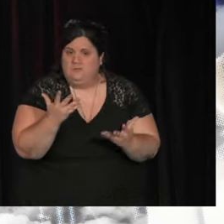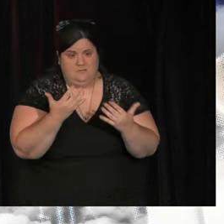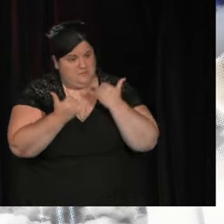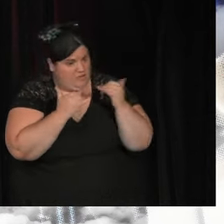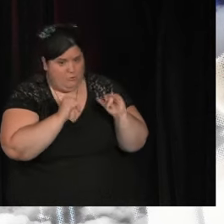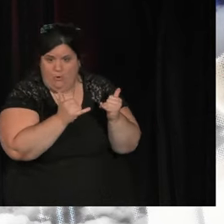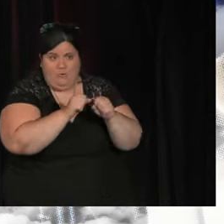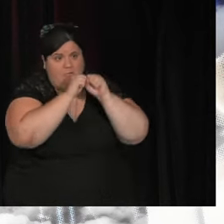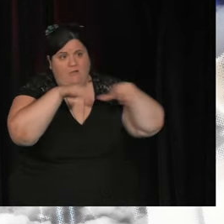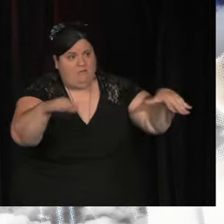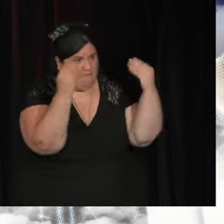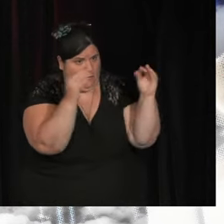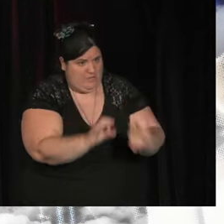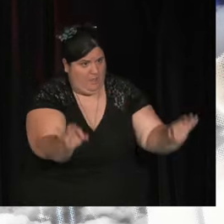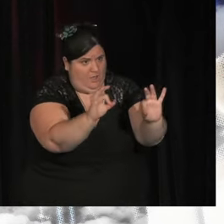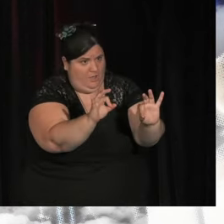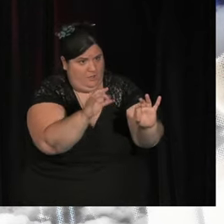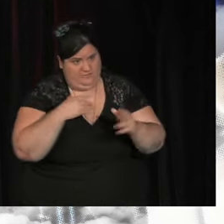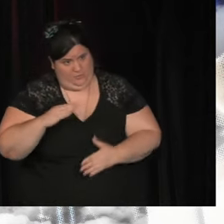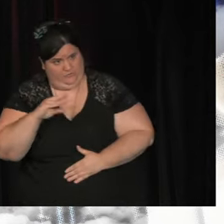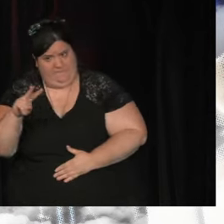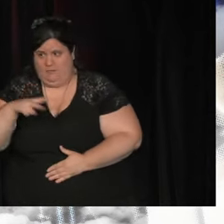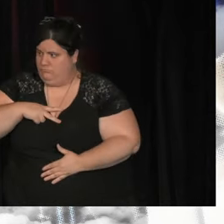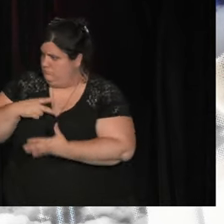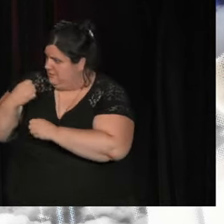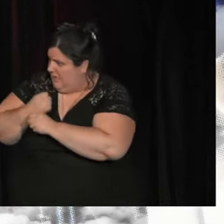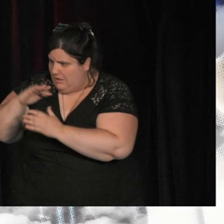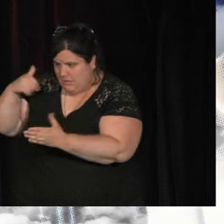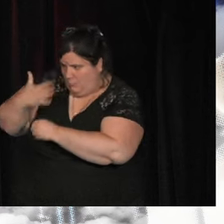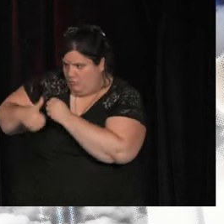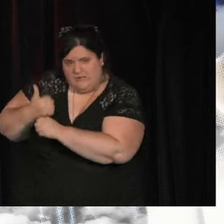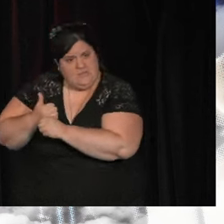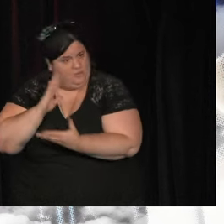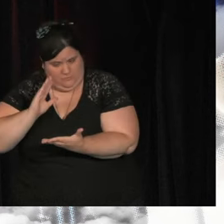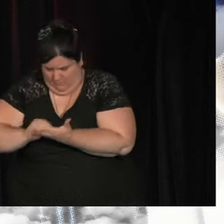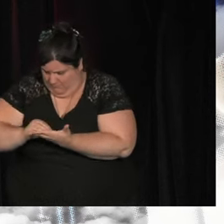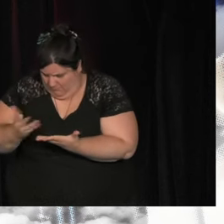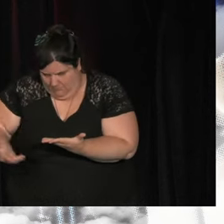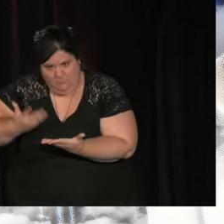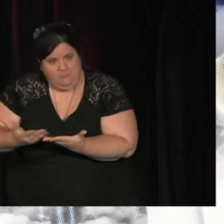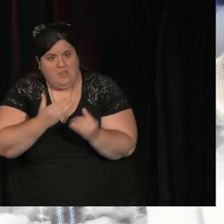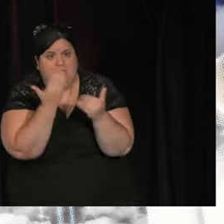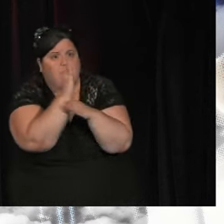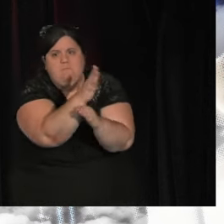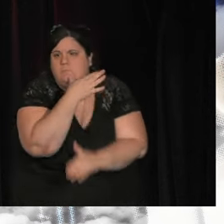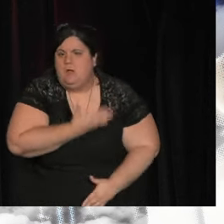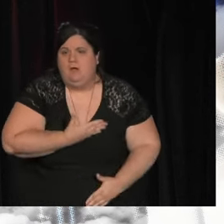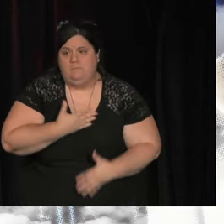pas shippé, il n'est pas vendu, vous ne pouvez pas le noter sur votre CV. Vous n'avez pas le droit de le montrer, vous avez signé des NDR, etc. Donc tu bosses pendant cinq ans, mais tu n'as rien à montrer pour